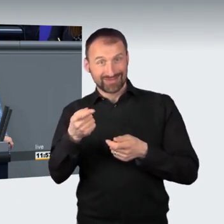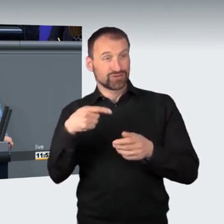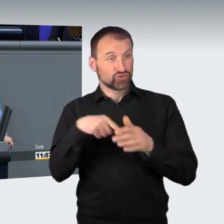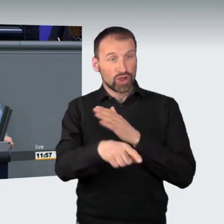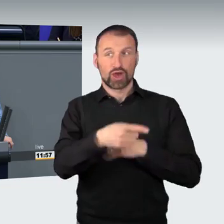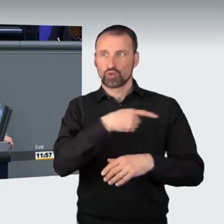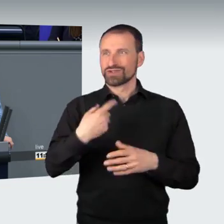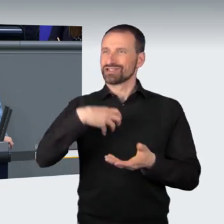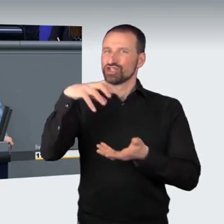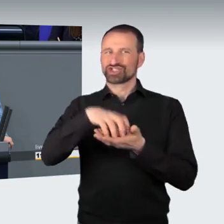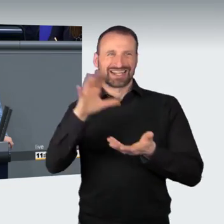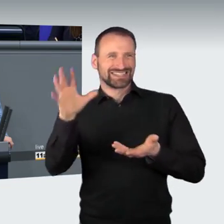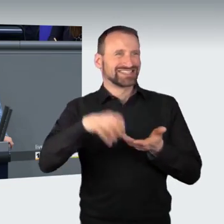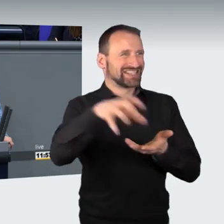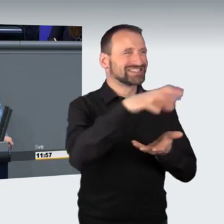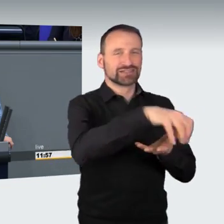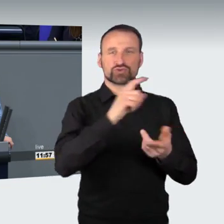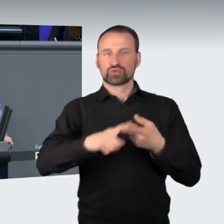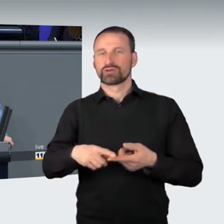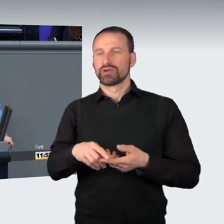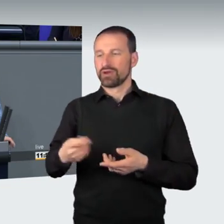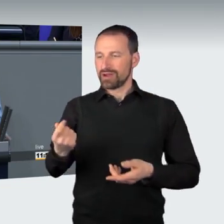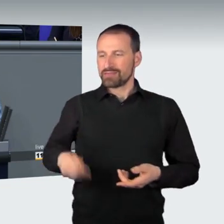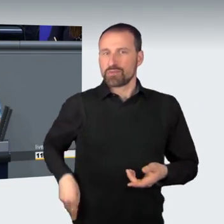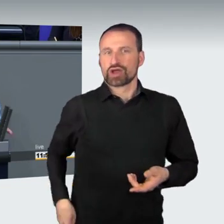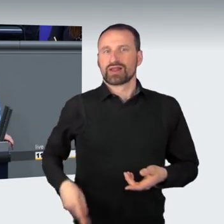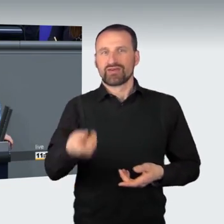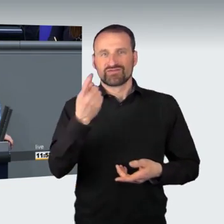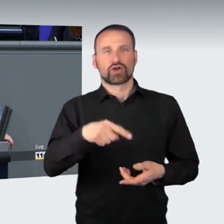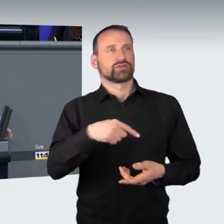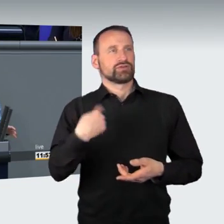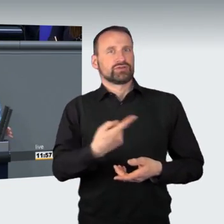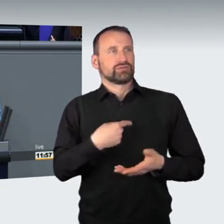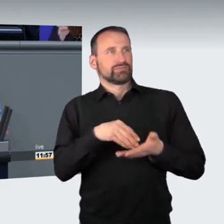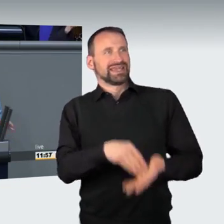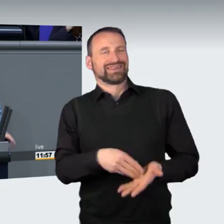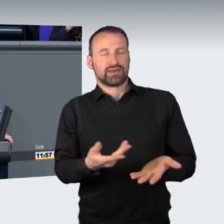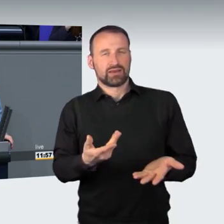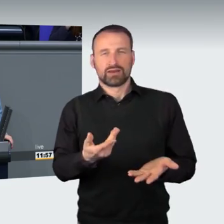und Mieter stört, sind die Altmieter, die alte und deswegen